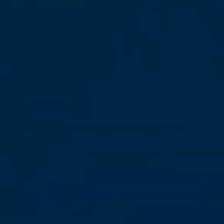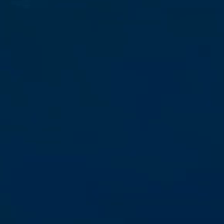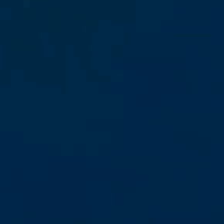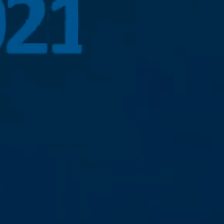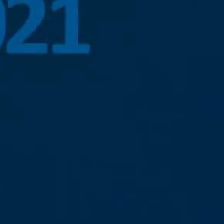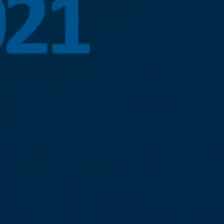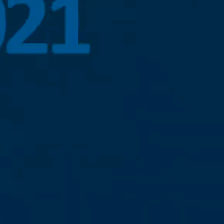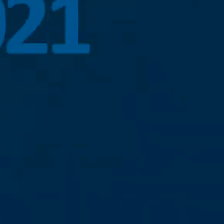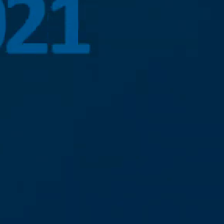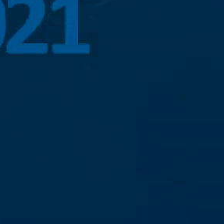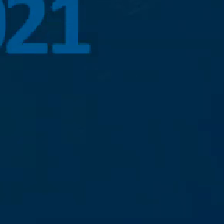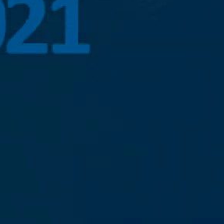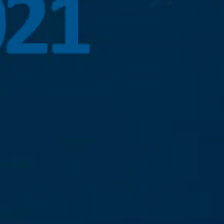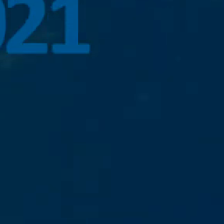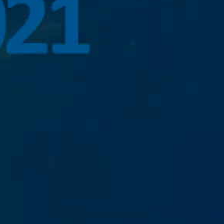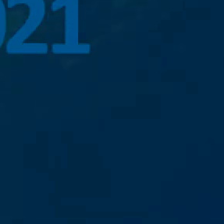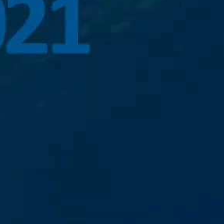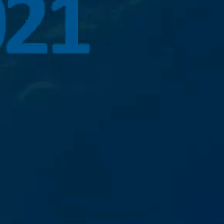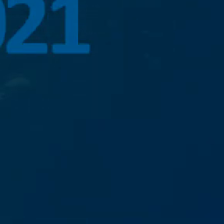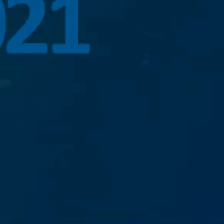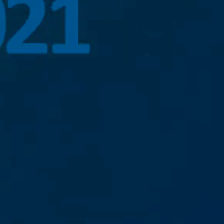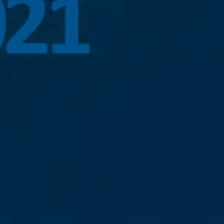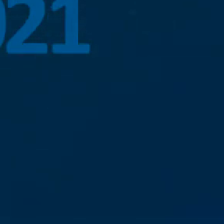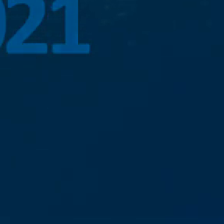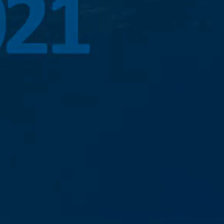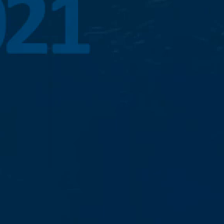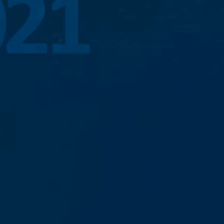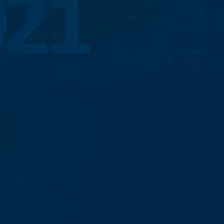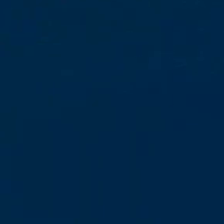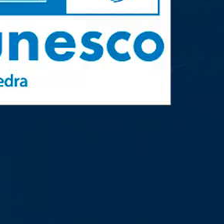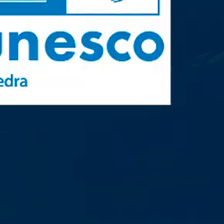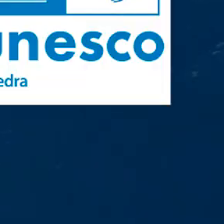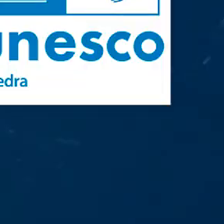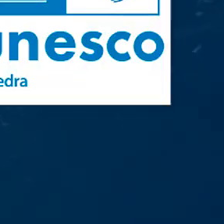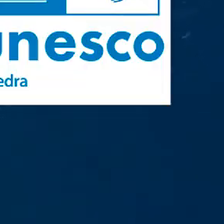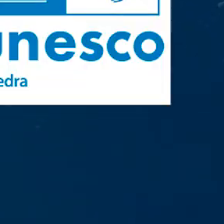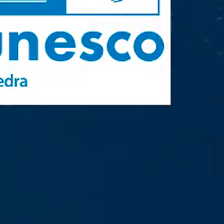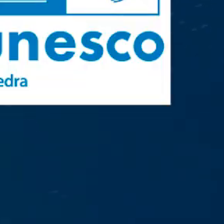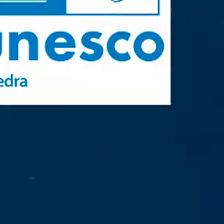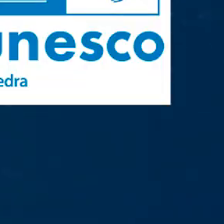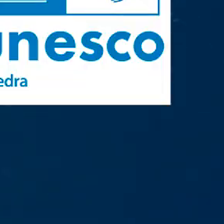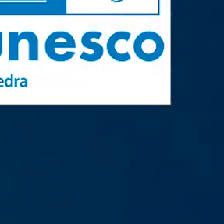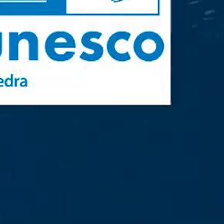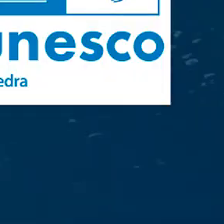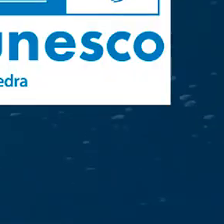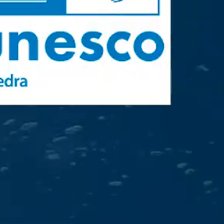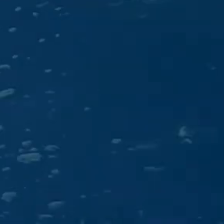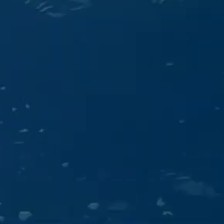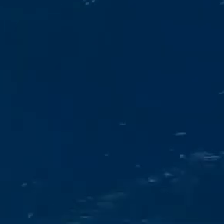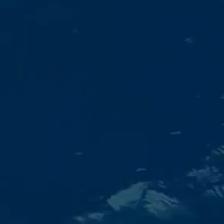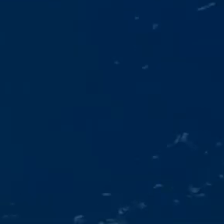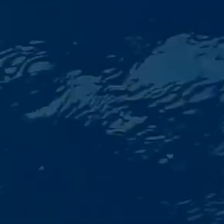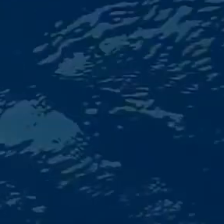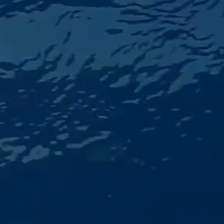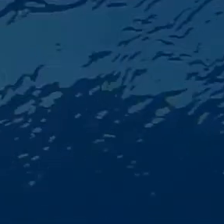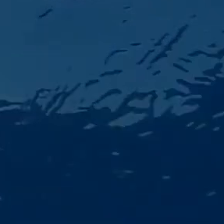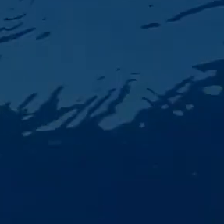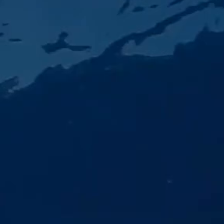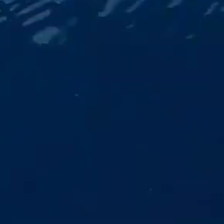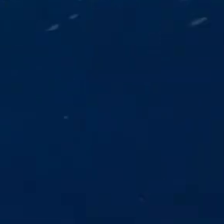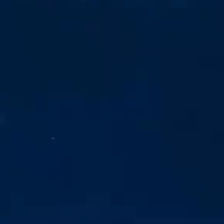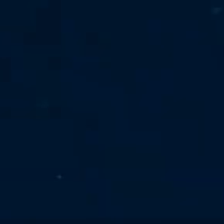[Música de abertura]